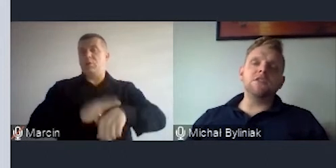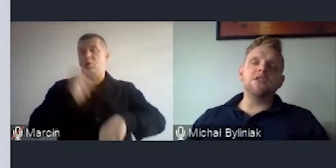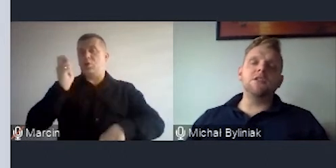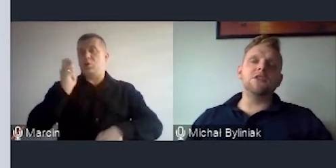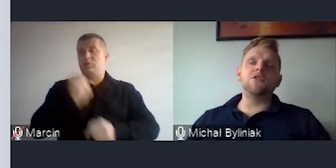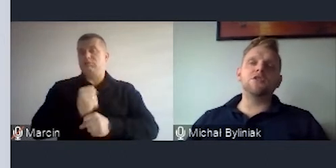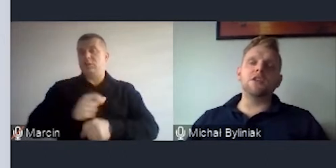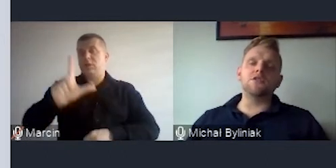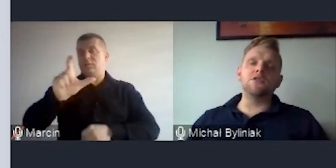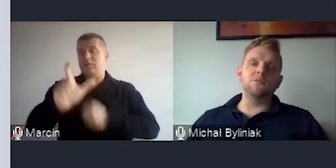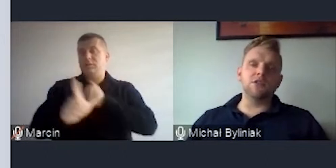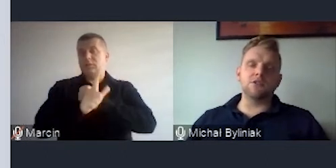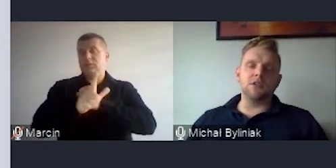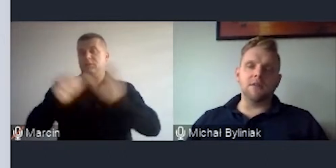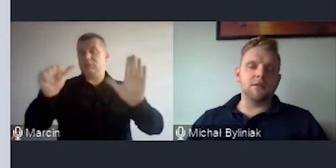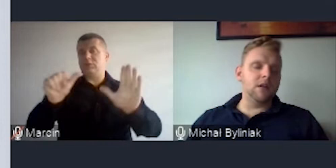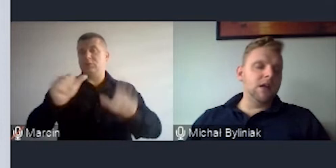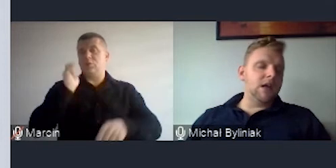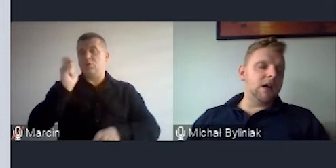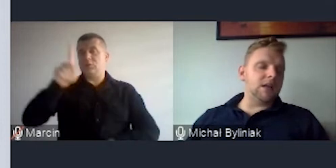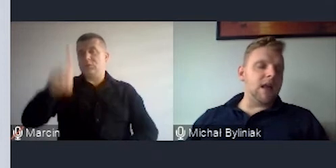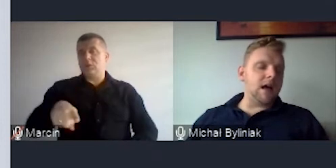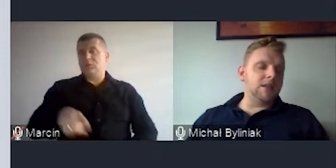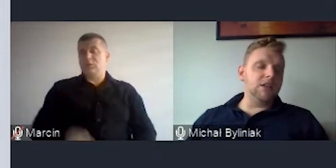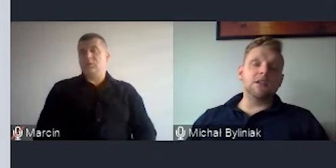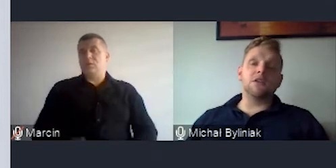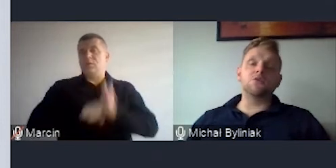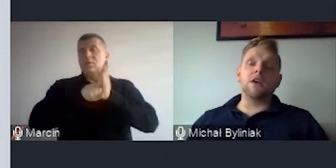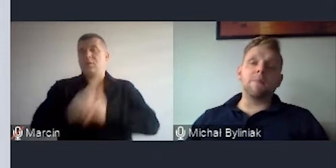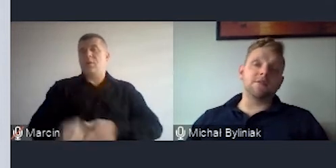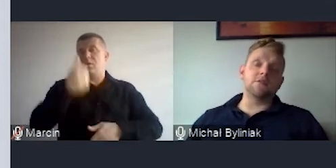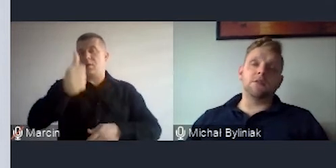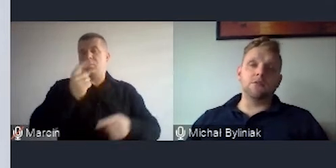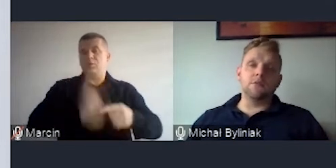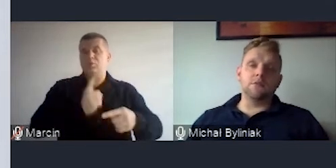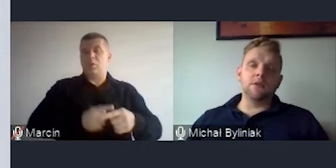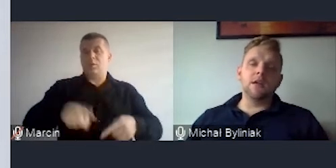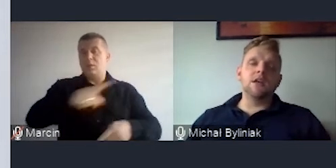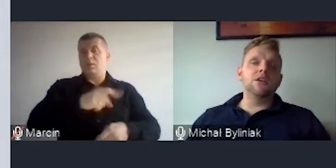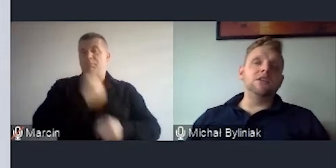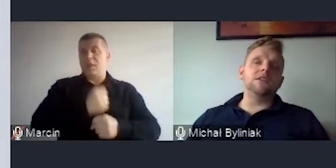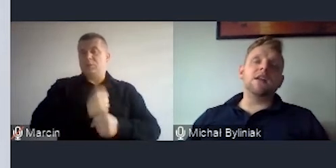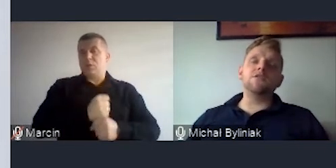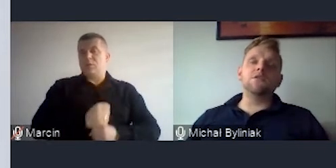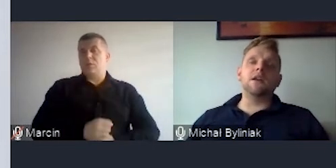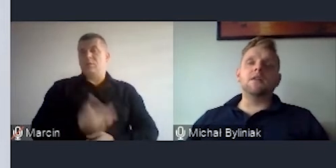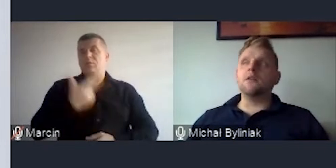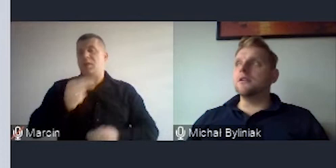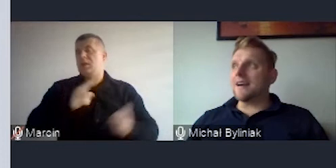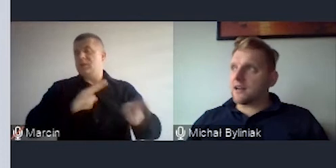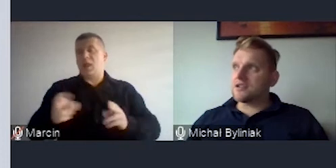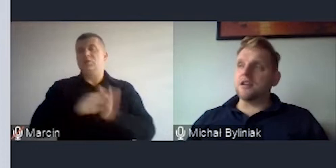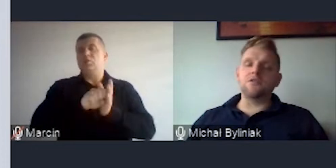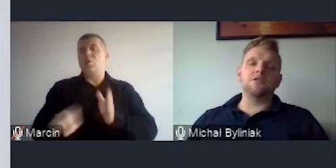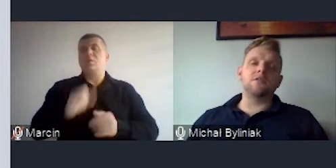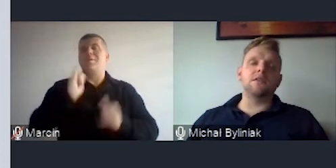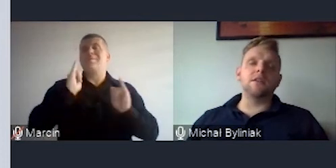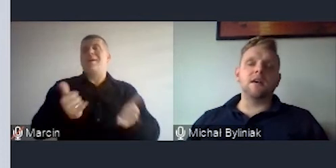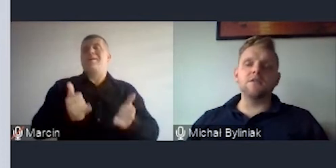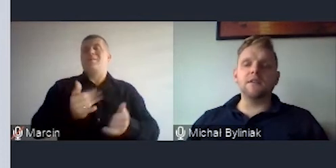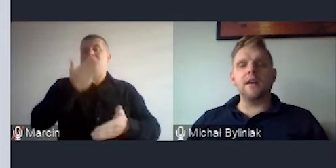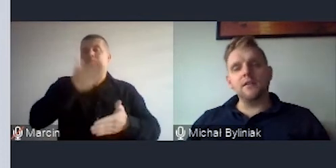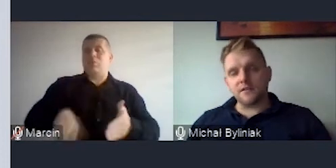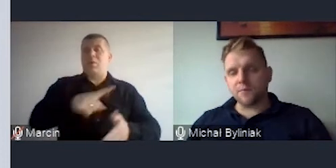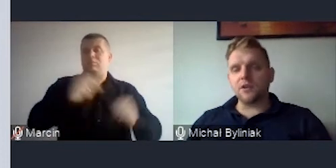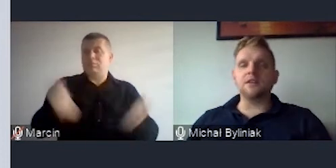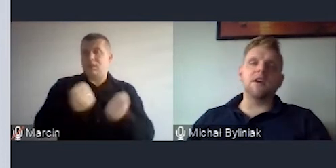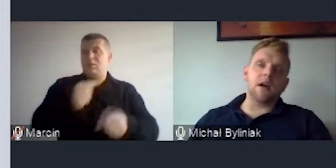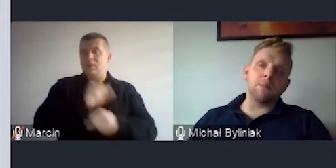276 godzin miesięcznie dla jednego członka personelu niezależnie od tego jaka cześć z tego zaangażowania jest w projekcie,